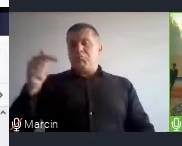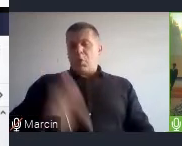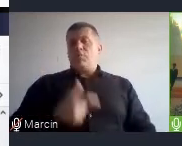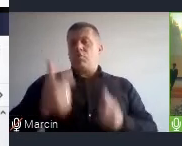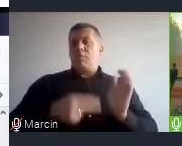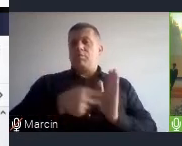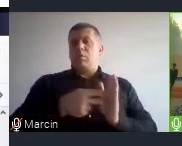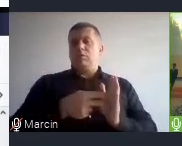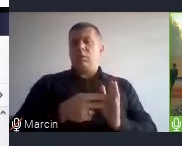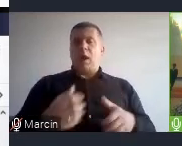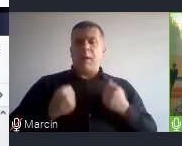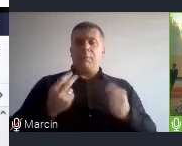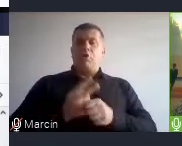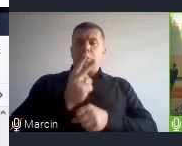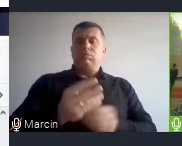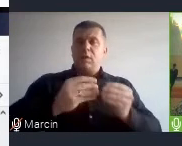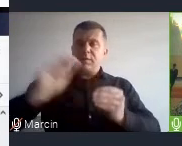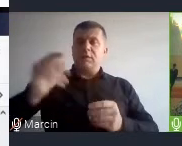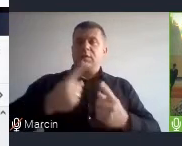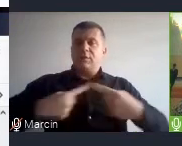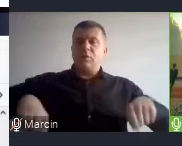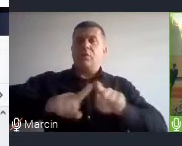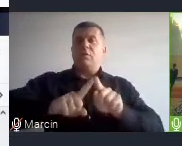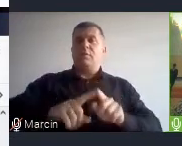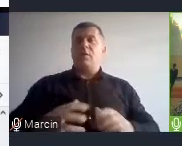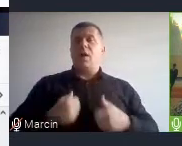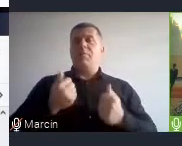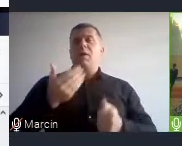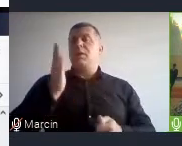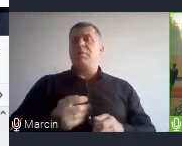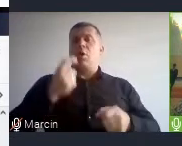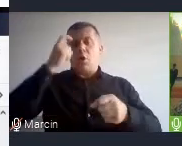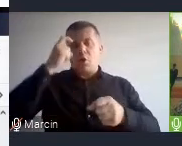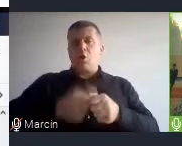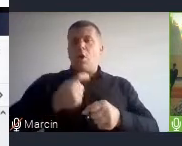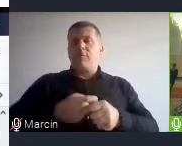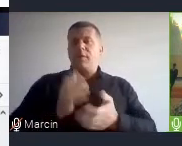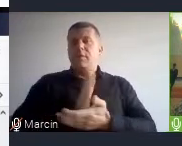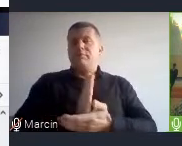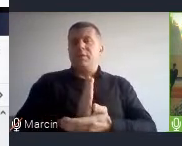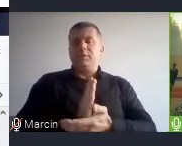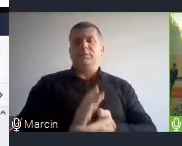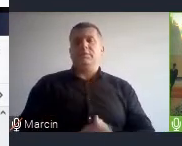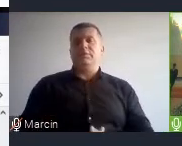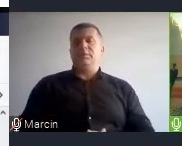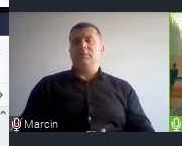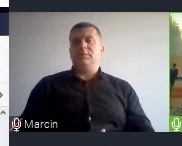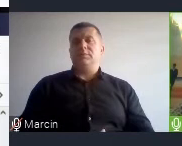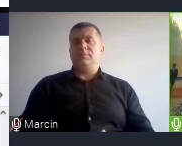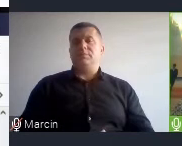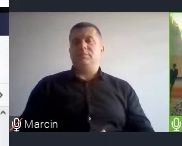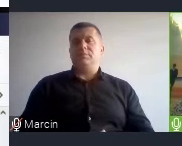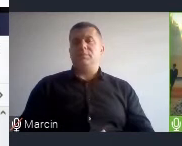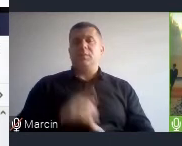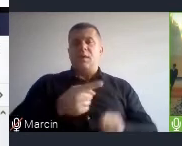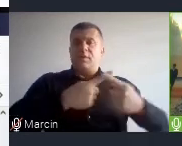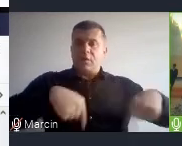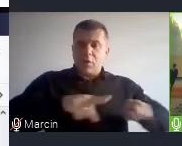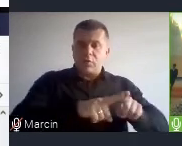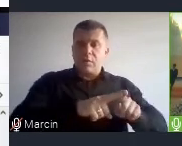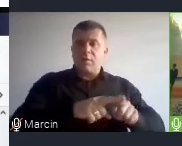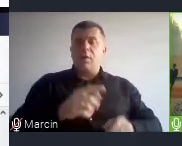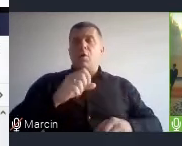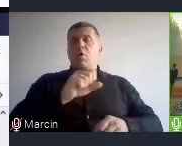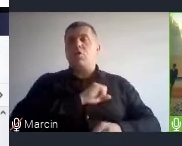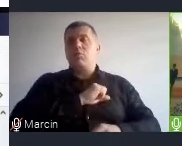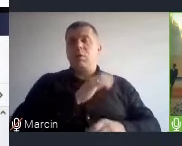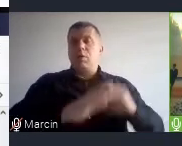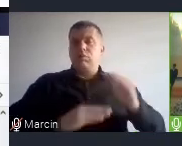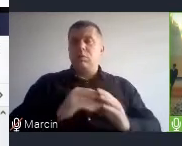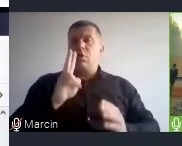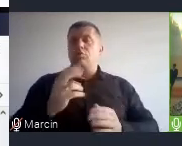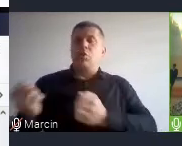żeby dopuścić więcej wykonawców, żeby nie było konfliktu pomiędzy wykonawcą robót budowlanych i dostawcy mebli,